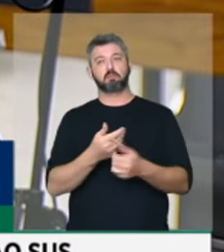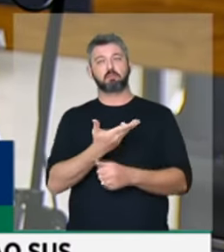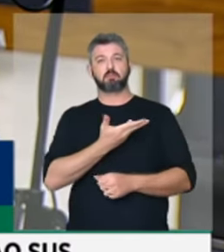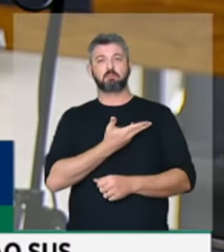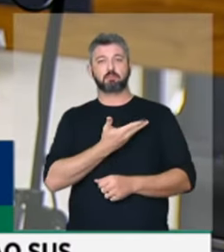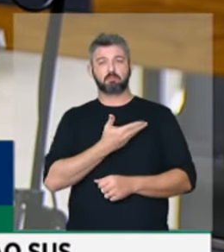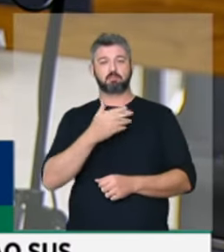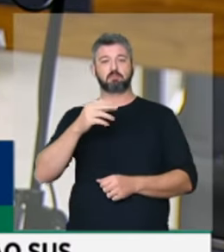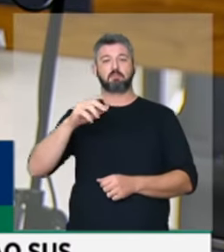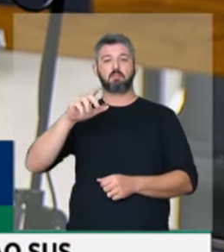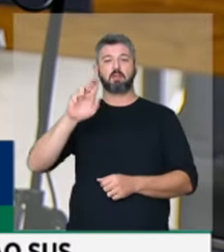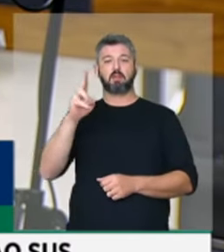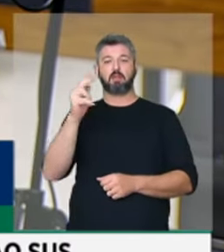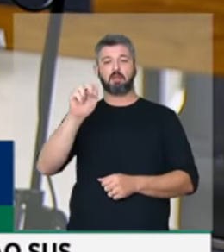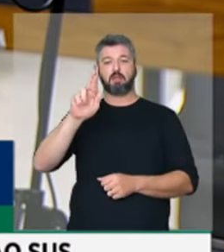DEPUTADO PAULO TEIXEIRA, EM